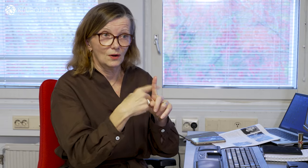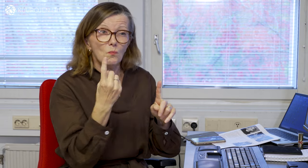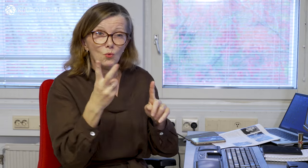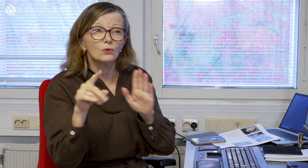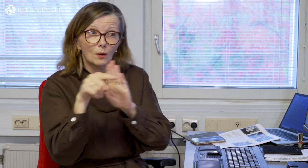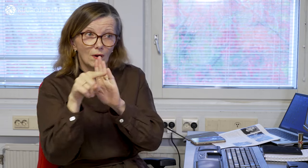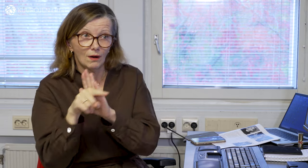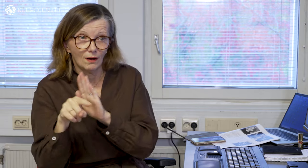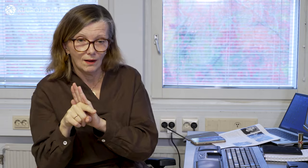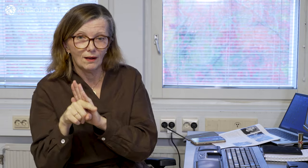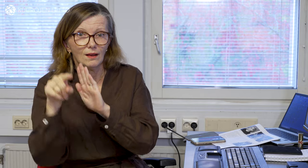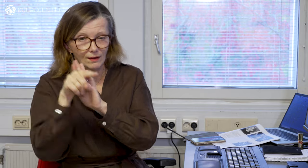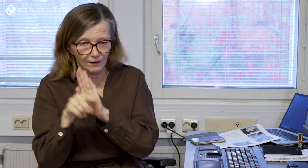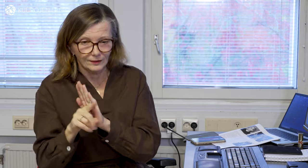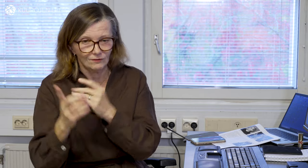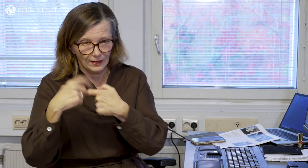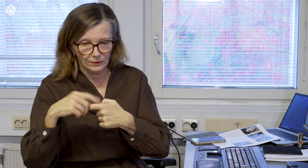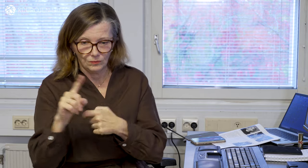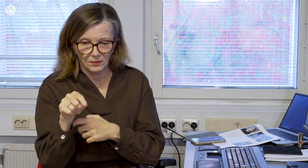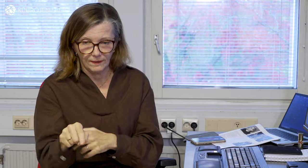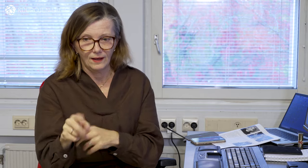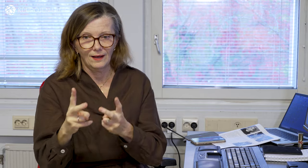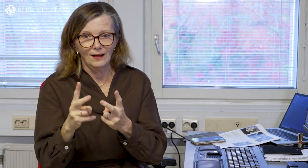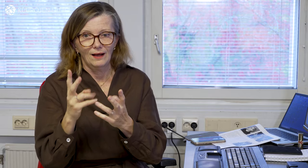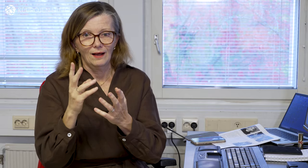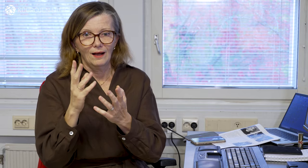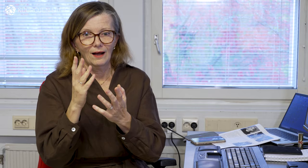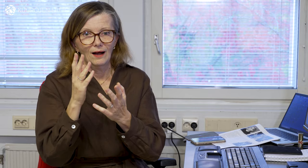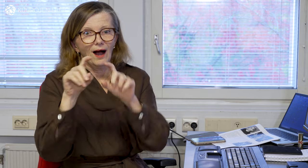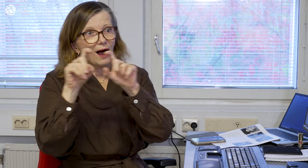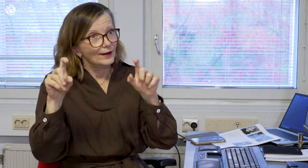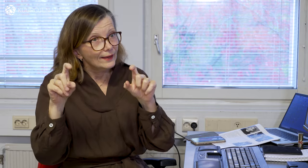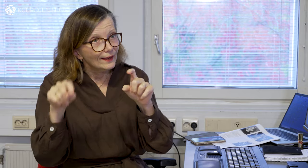Muutamat negatiiviset palautteet ovat liittyneet aiheisiin.